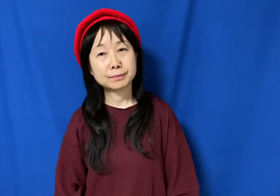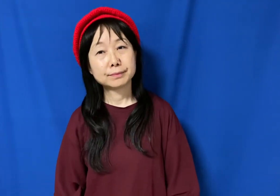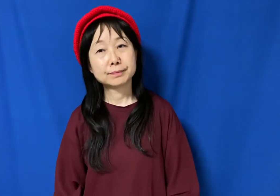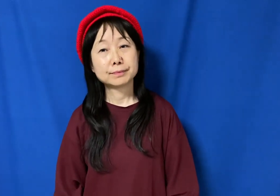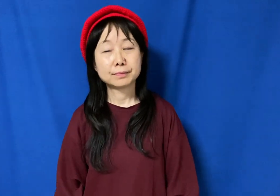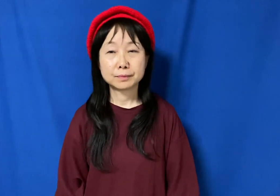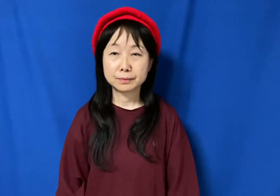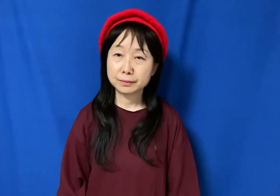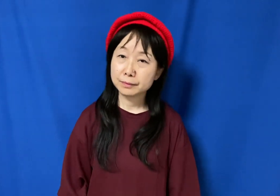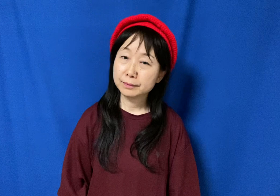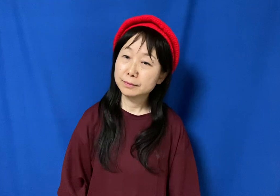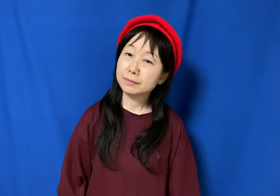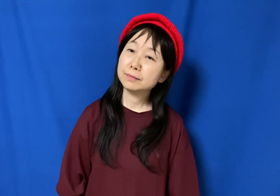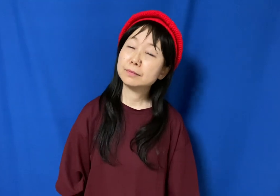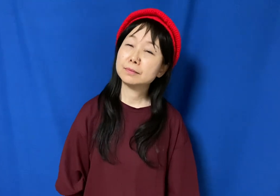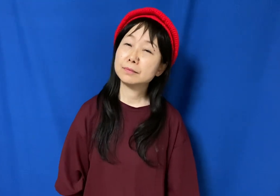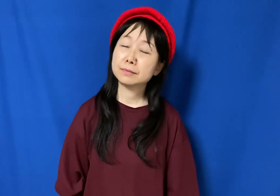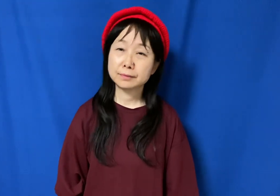（歌：さいとうだいすけ）